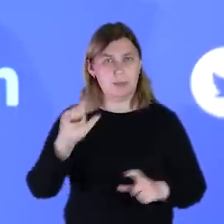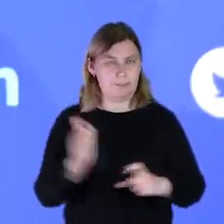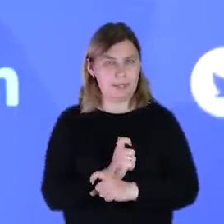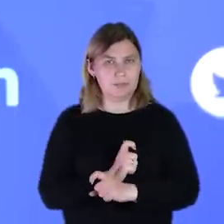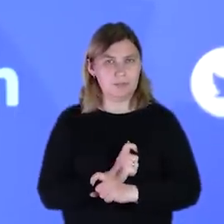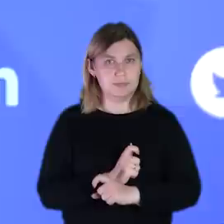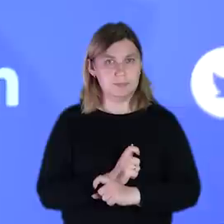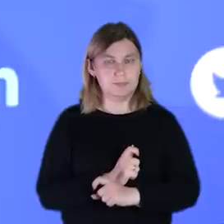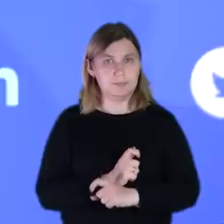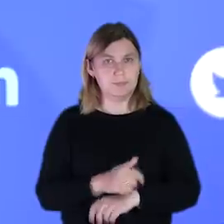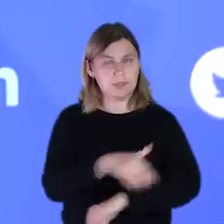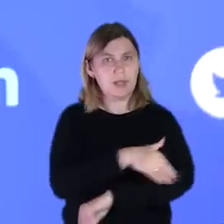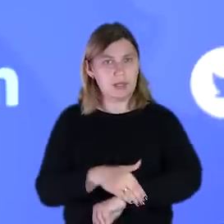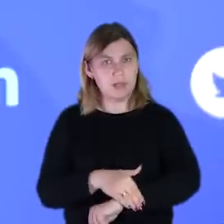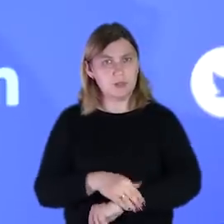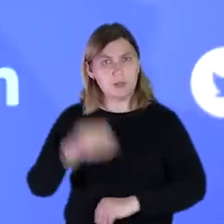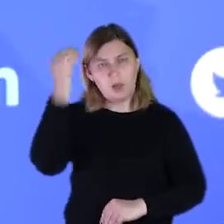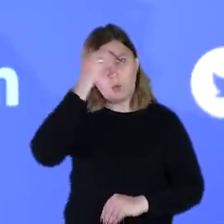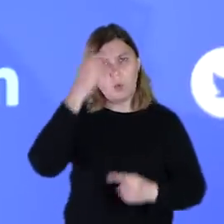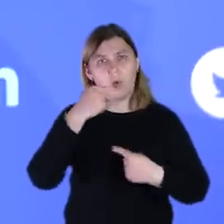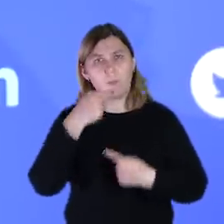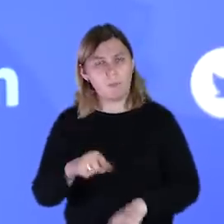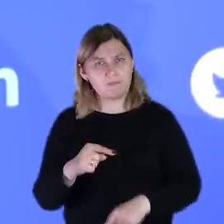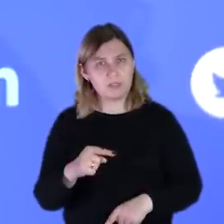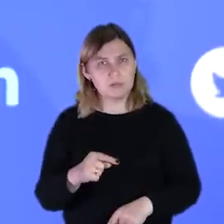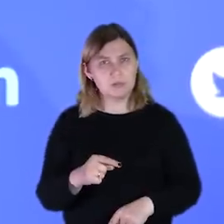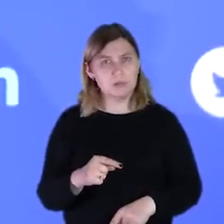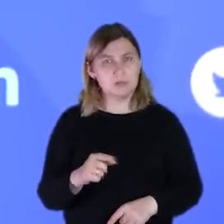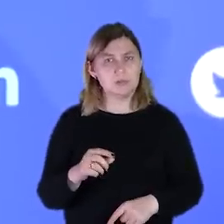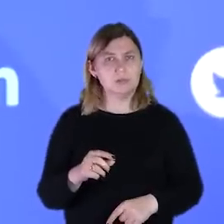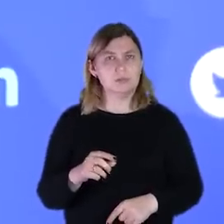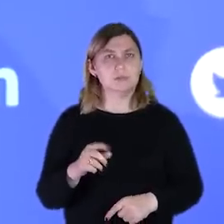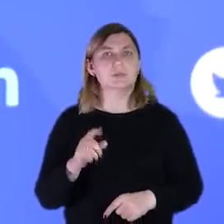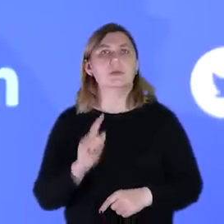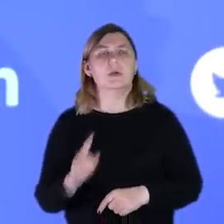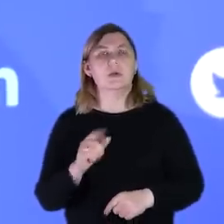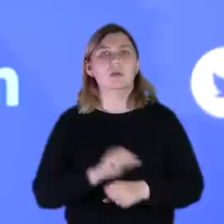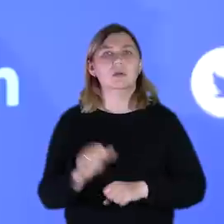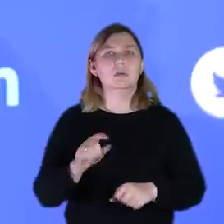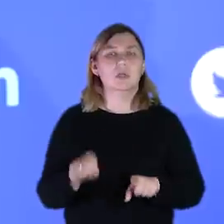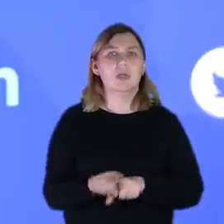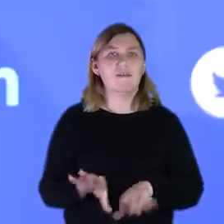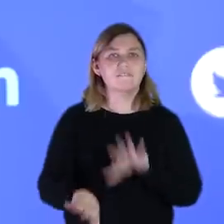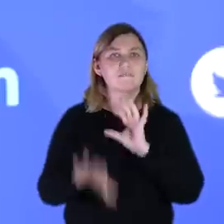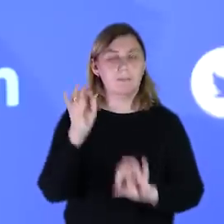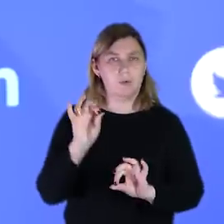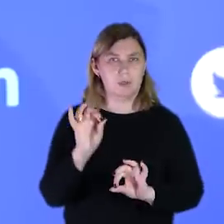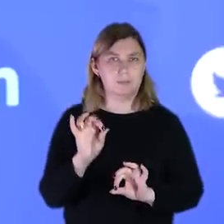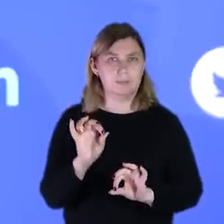Granica też uczy takiej odpowiedzialności, czyli kwestie moralne związane z wyborem.